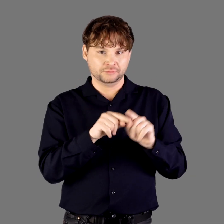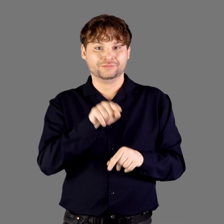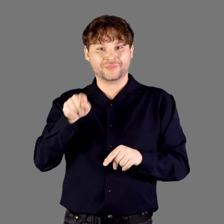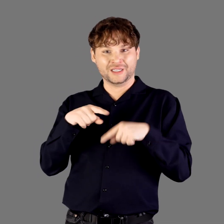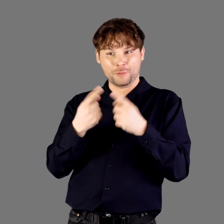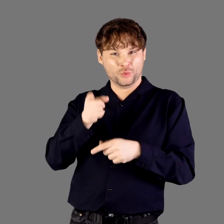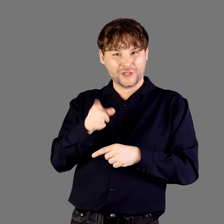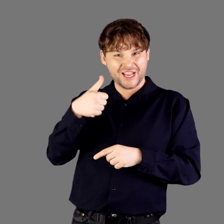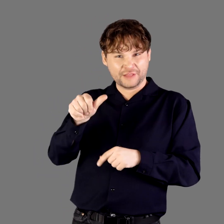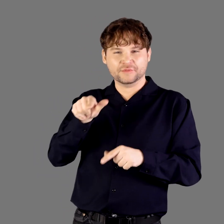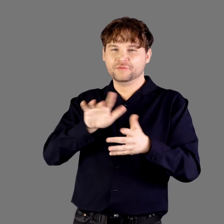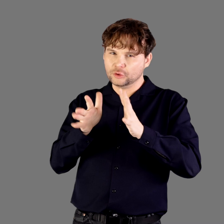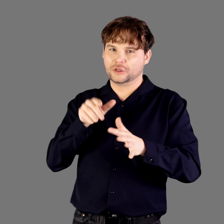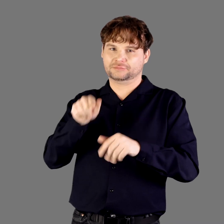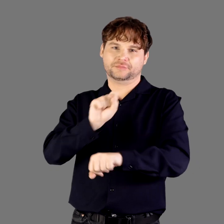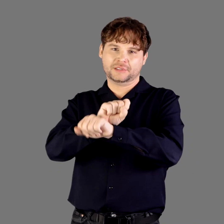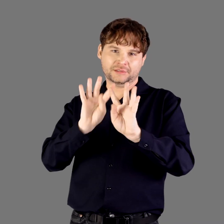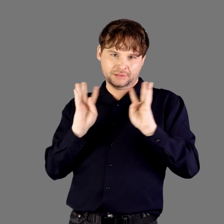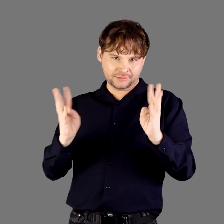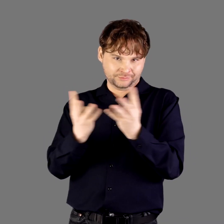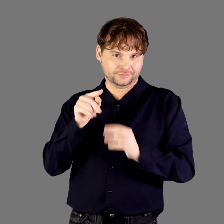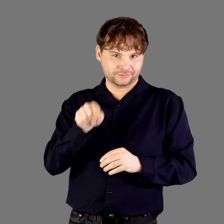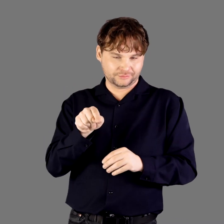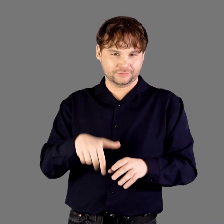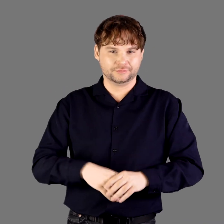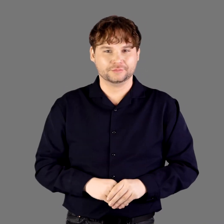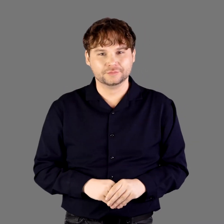Der Raum 111 diente vermutlich als Arrestzelle.